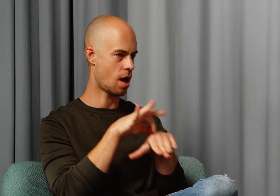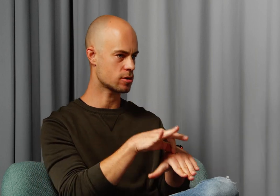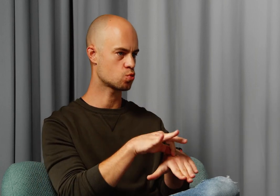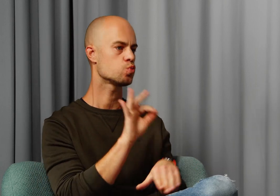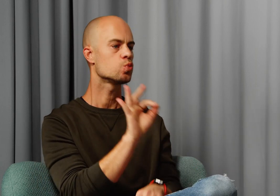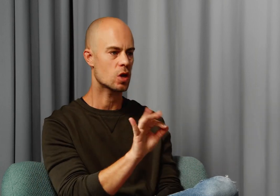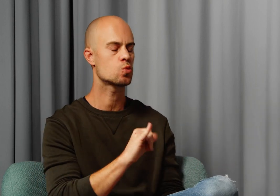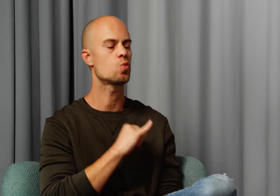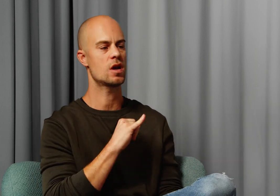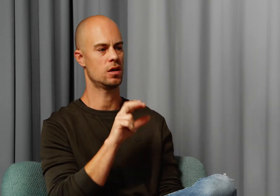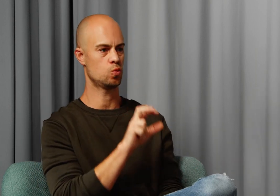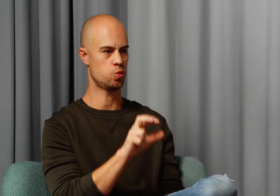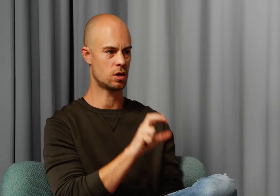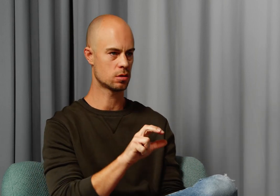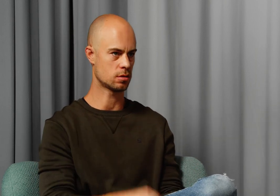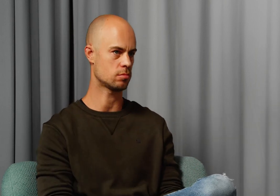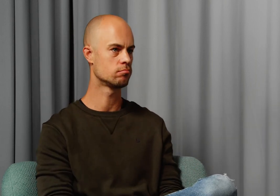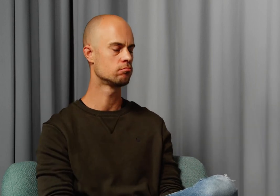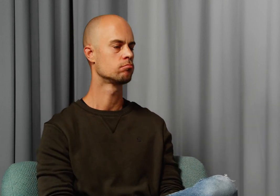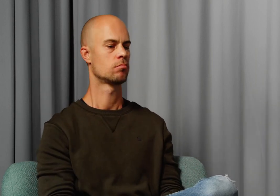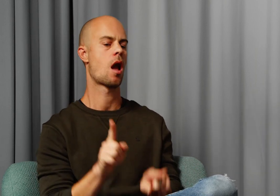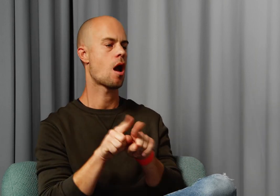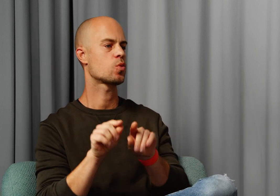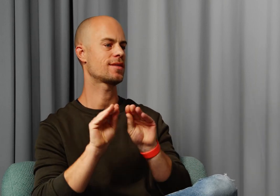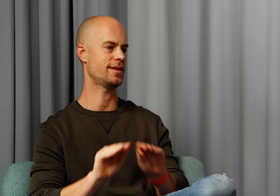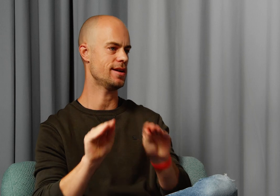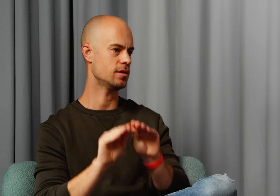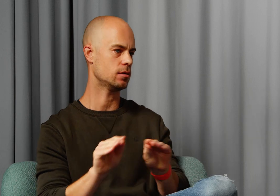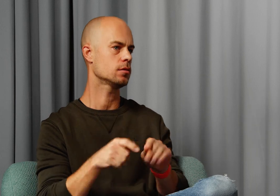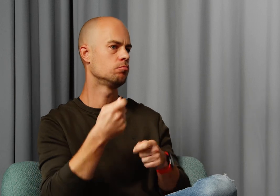Ich bin dort Projektleiter für die Jugendkurse, aber auch Trainer.